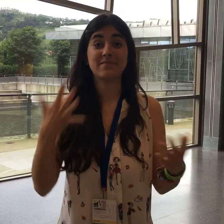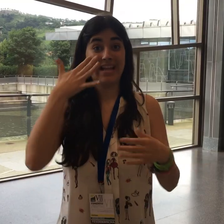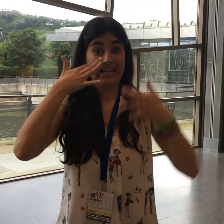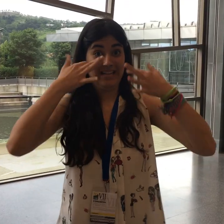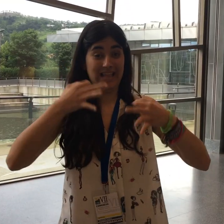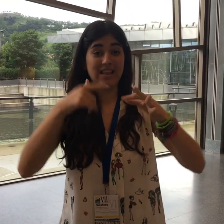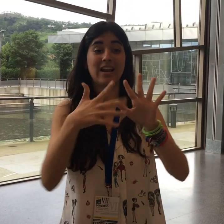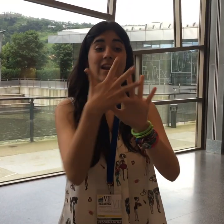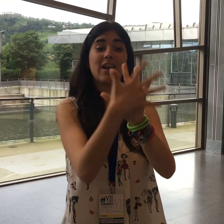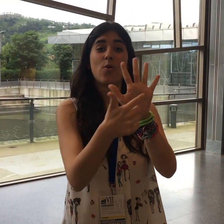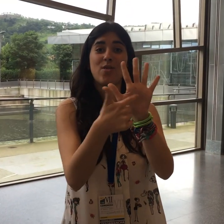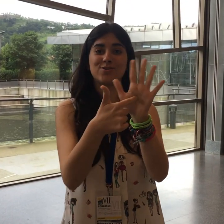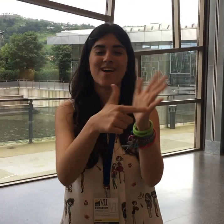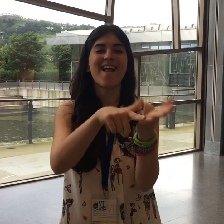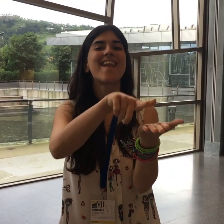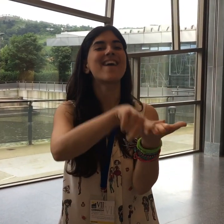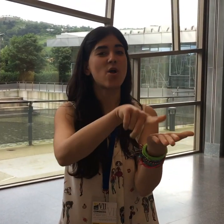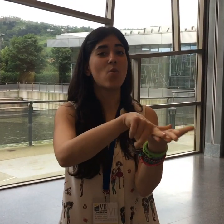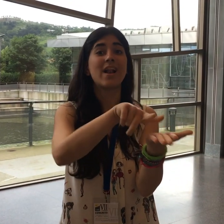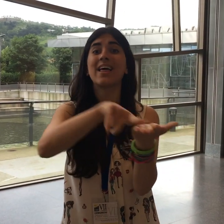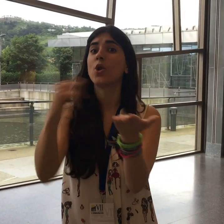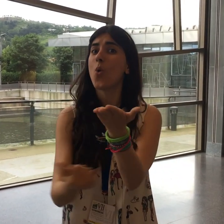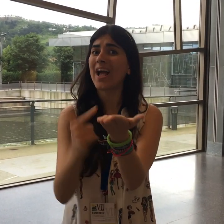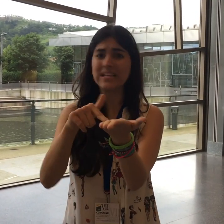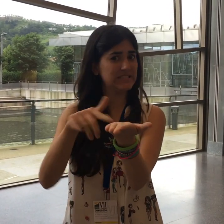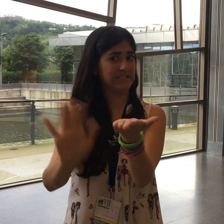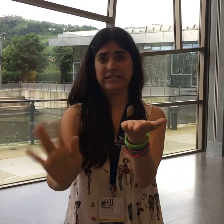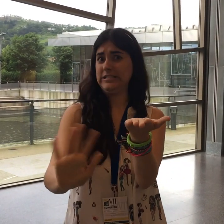Realmente es una lengua como tal, ¡no la rebajemos a lenguaje!